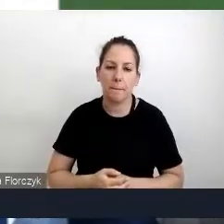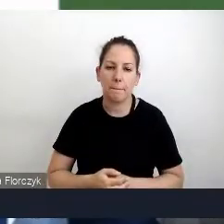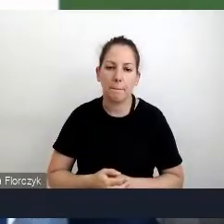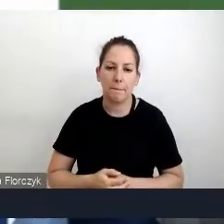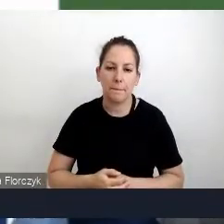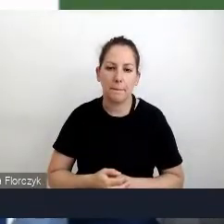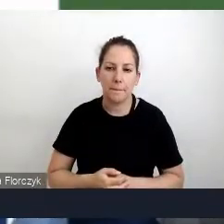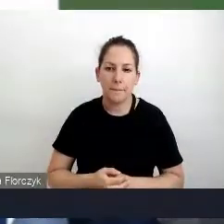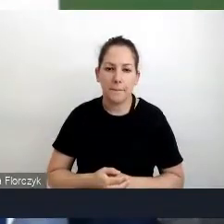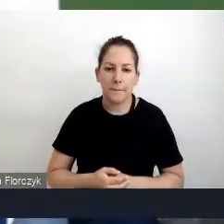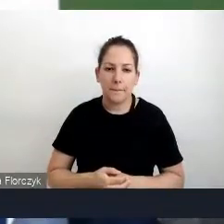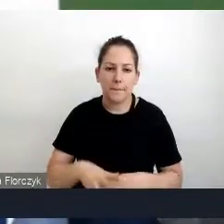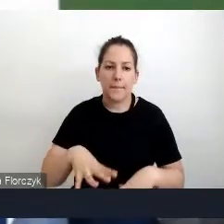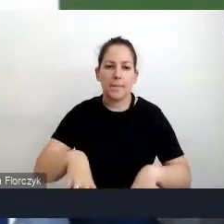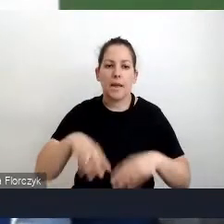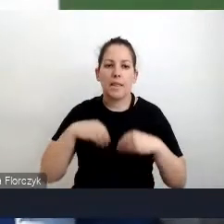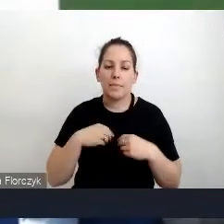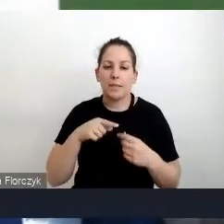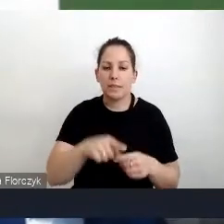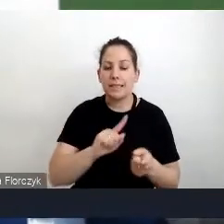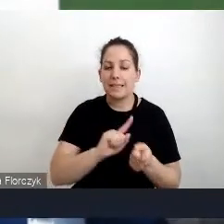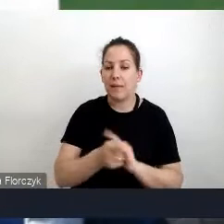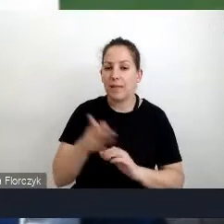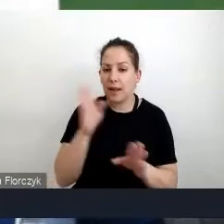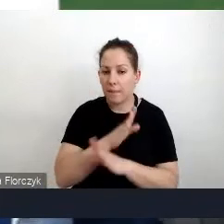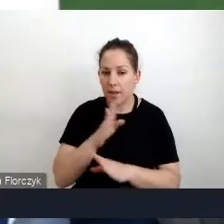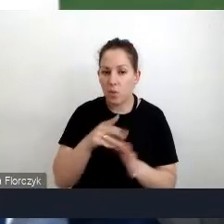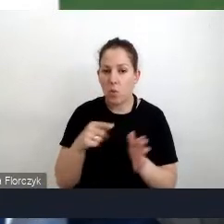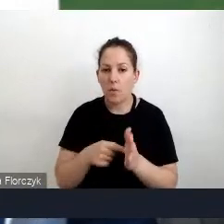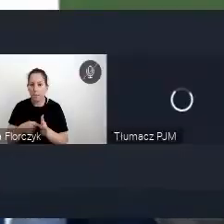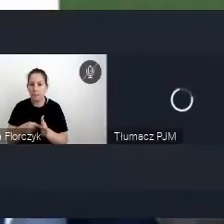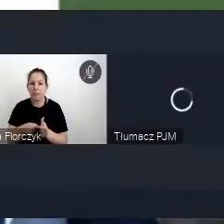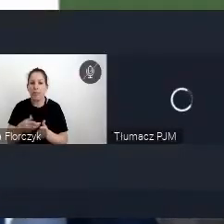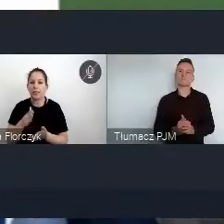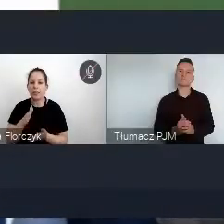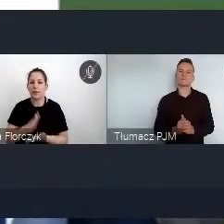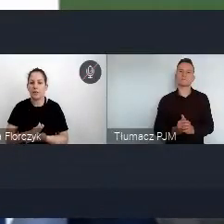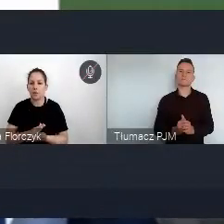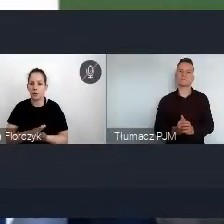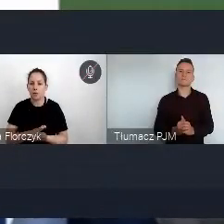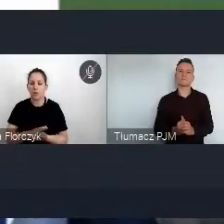Adaptacja do zmian klimatu to nie tylko to, o czym wspomniałem wcześniej, dbanie o ekologię,